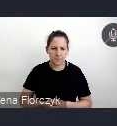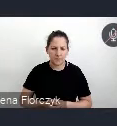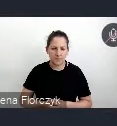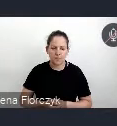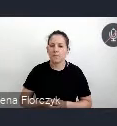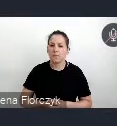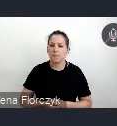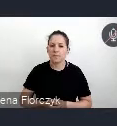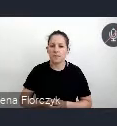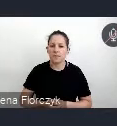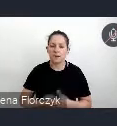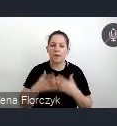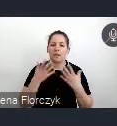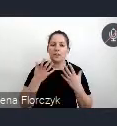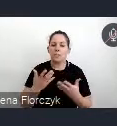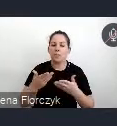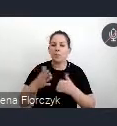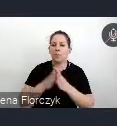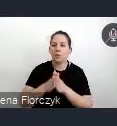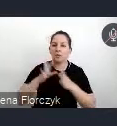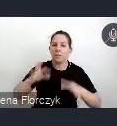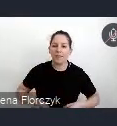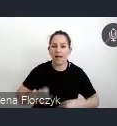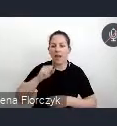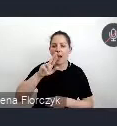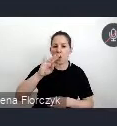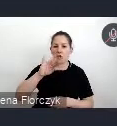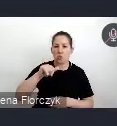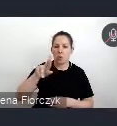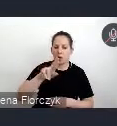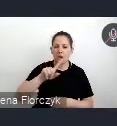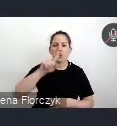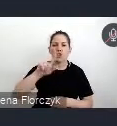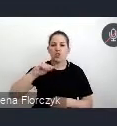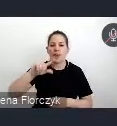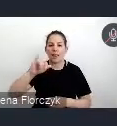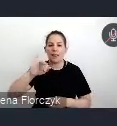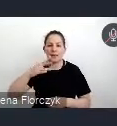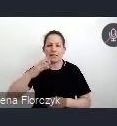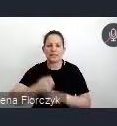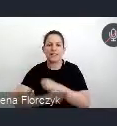Chcieliśmy poprosić pana Artura Zielińskiego, Zastępcę Prezydenta Miasta Płocka,